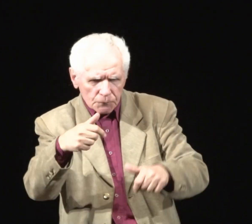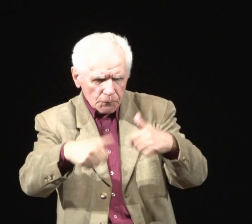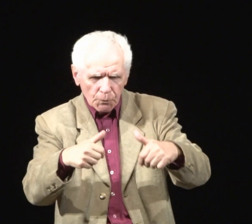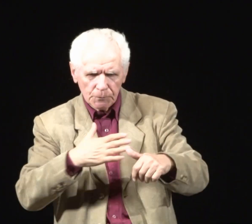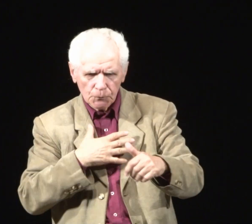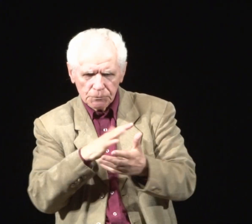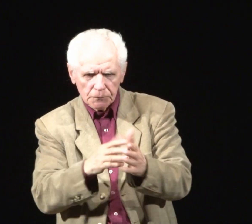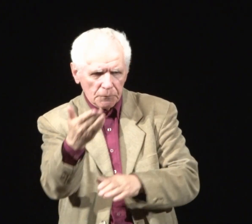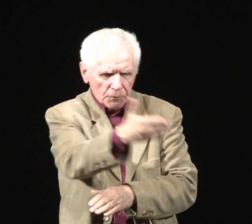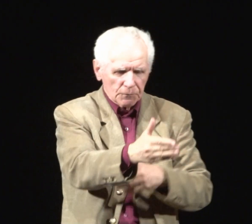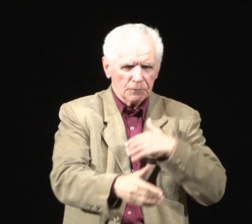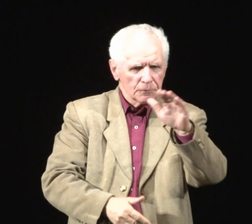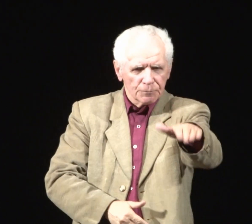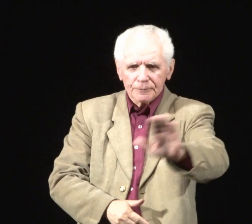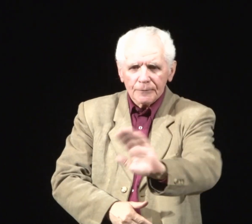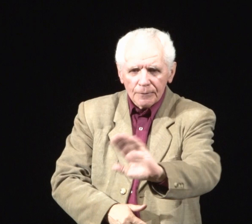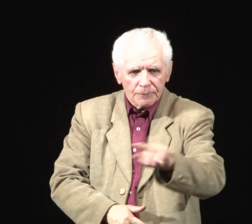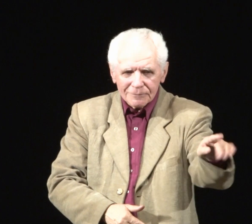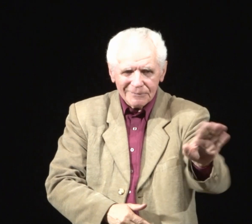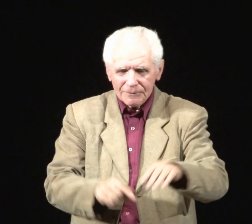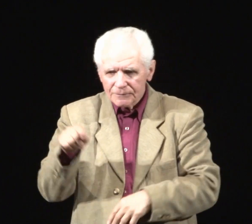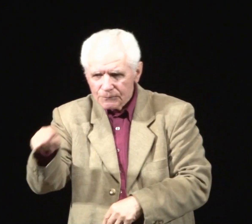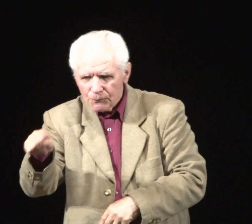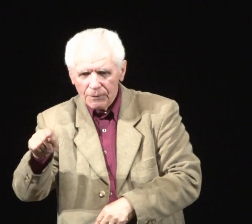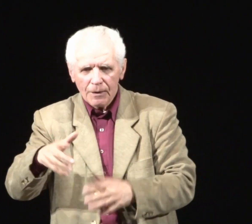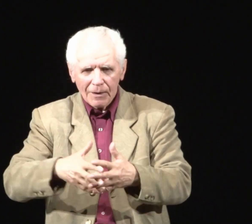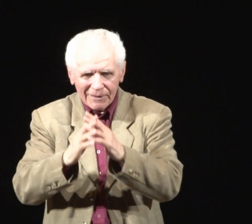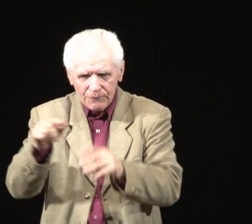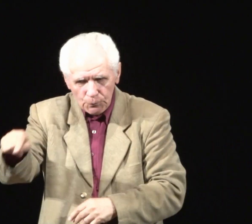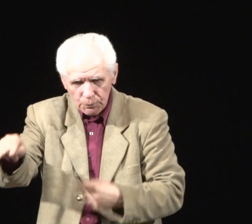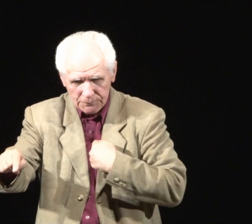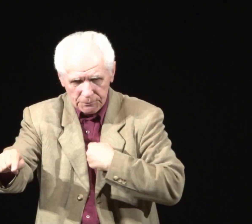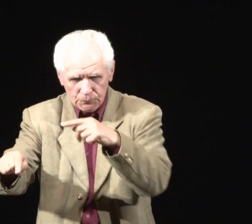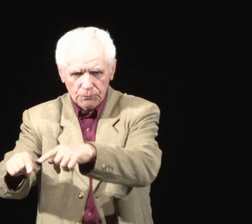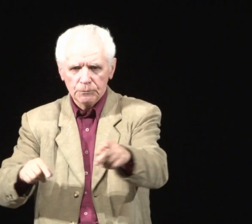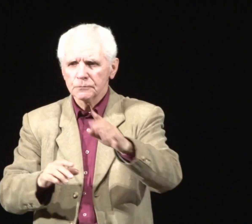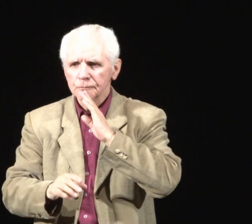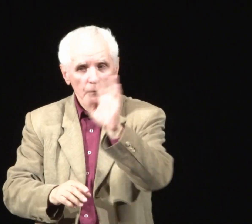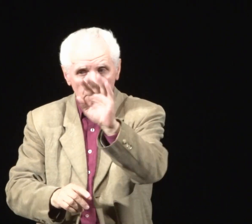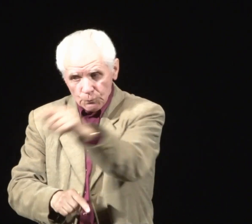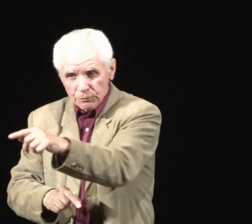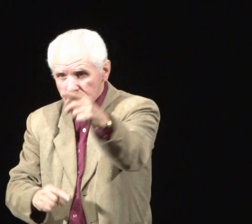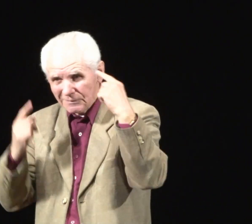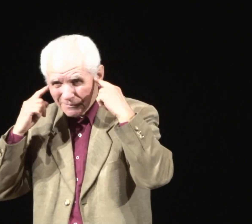Я ей сказал: нет, я хочу учиться не на живопись, а на архитектора Женщина запротестовала: ты глухой, тебе можно только в живопись